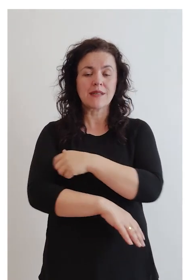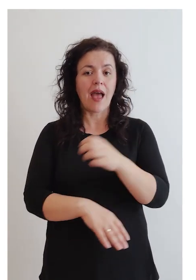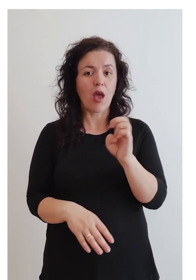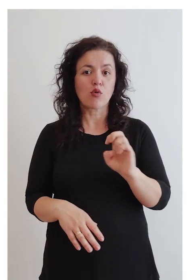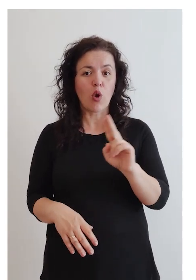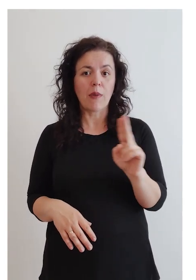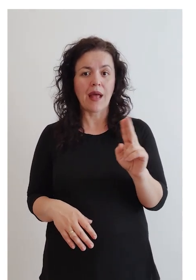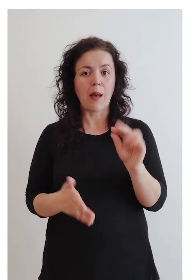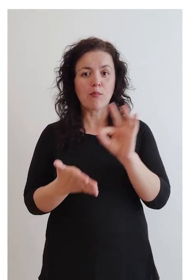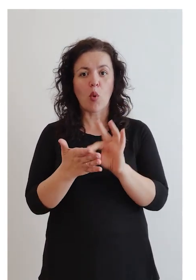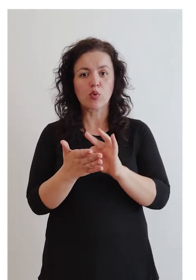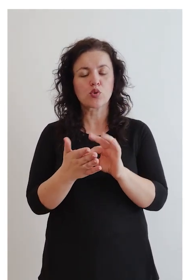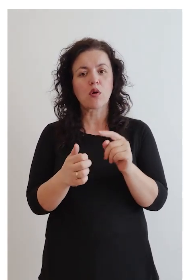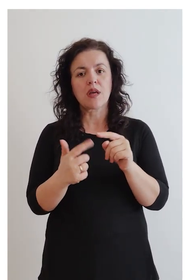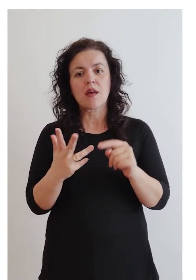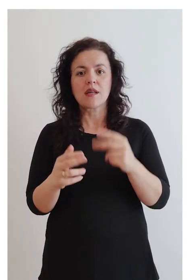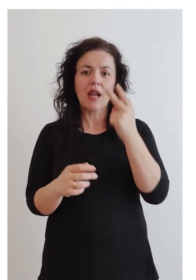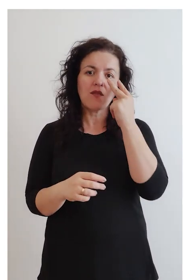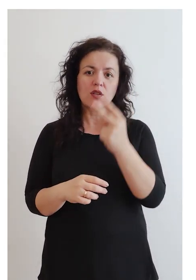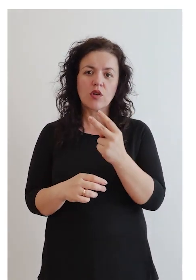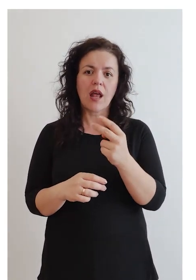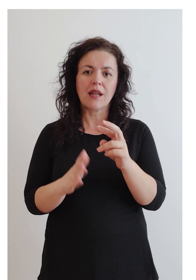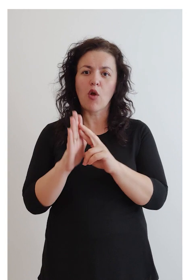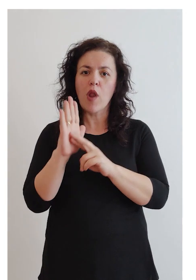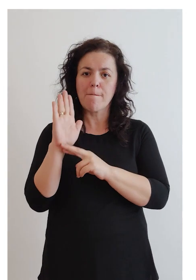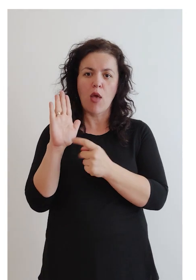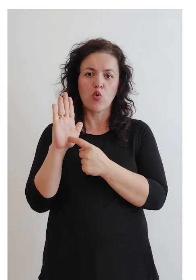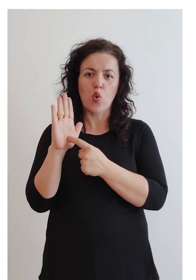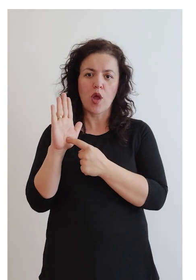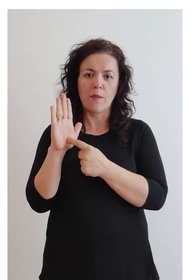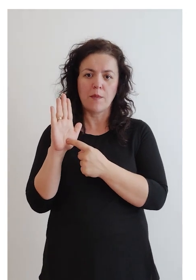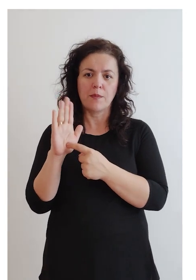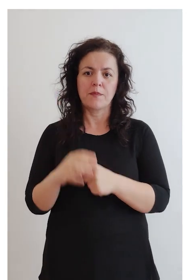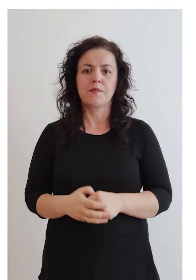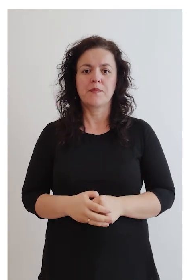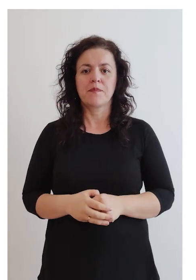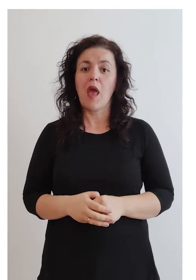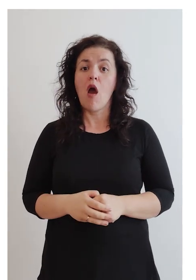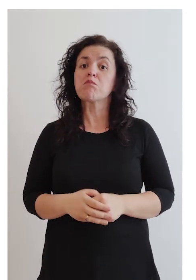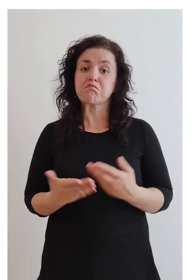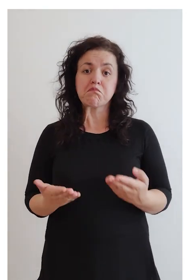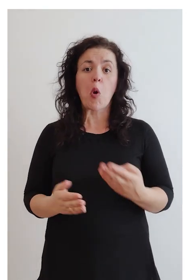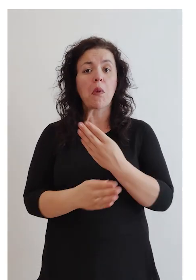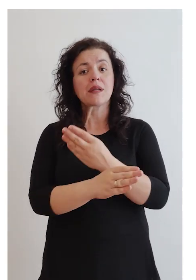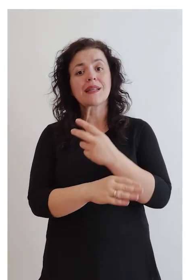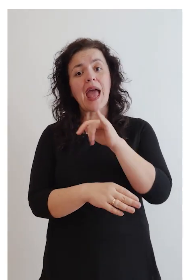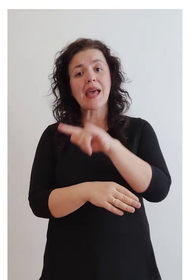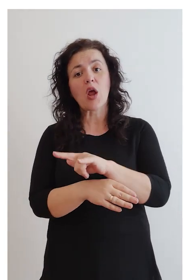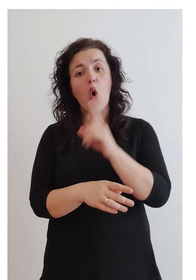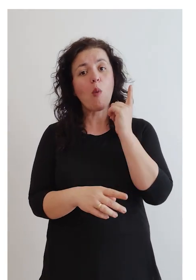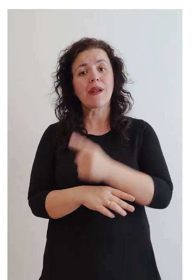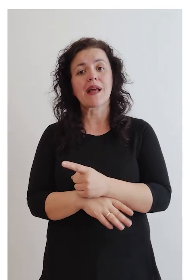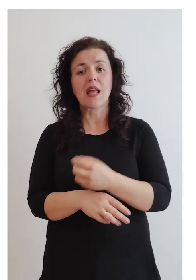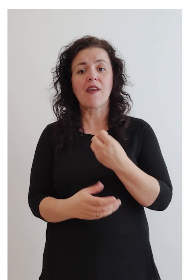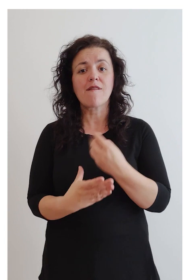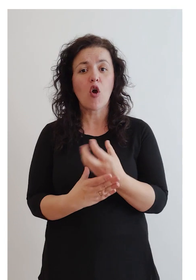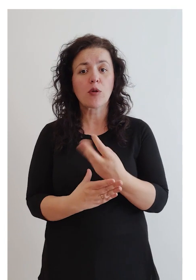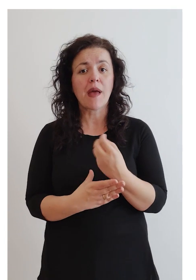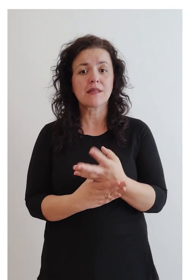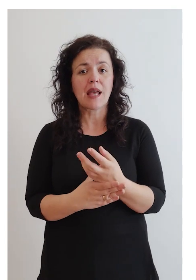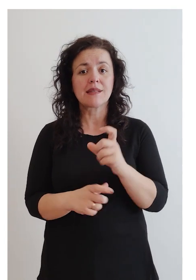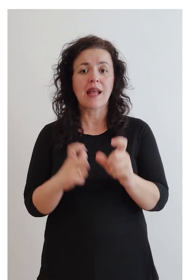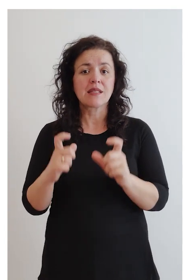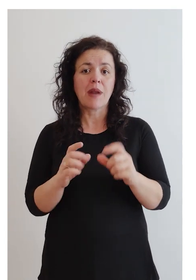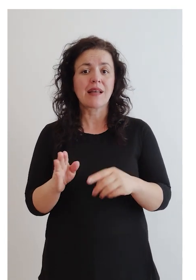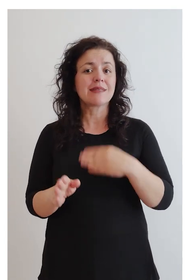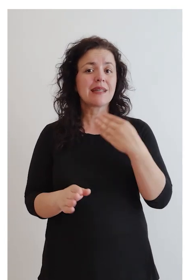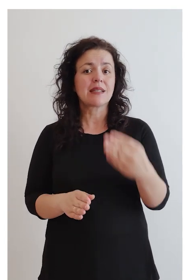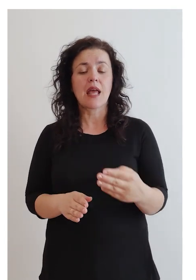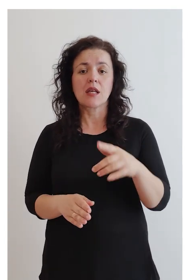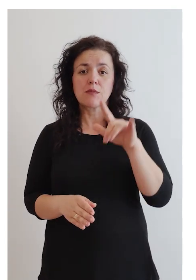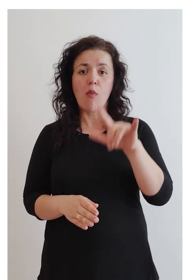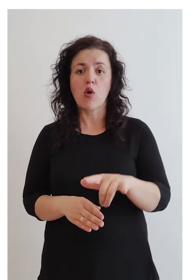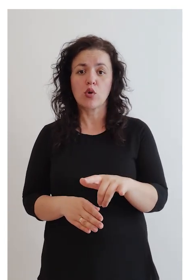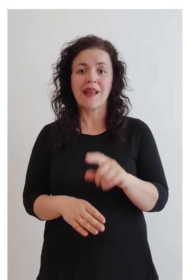Companiile aeriene vor fi obligate să informeze pasagerii despre întârzierile zborului în termen de 30 de minute de la ora de plecare programată